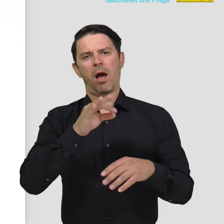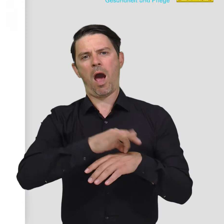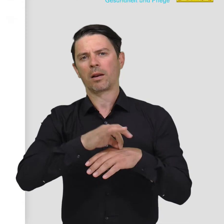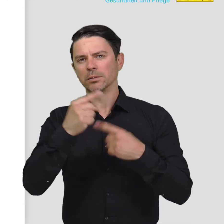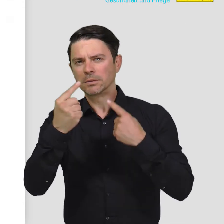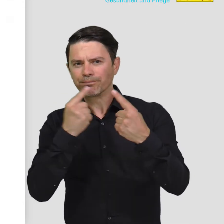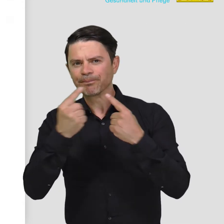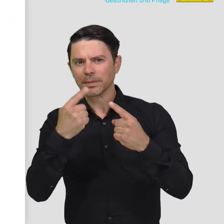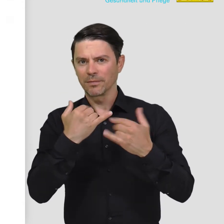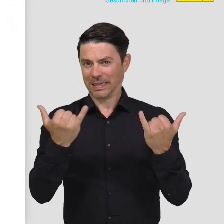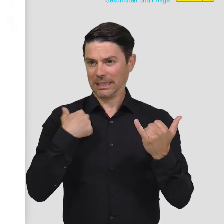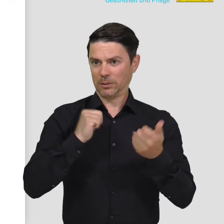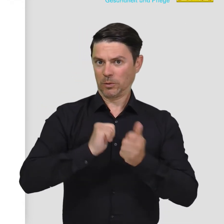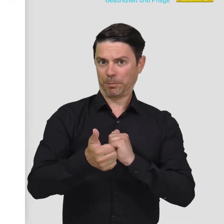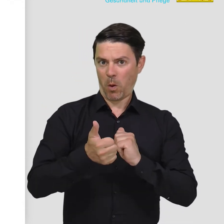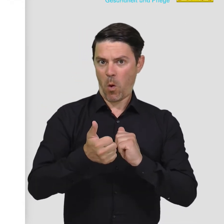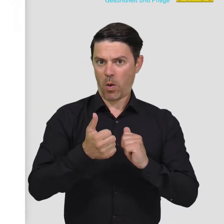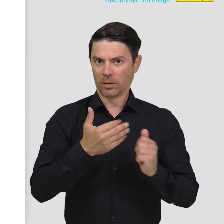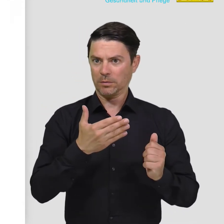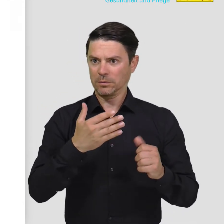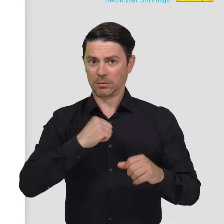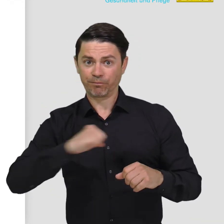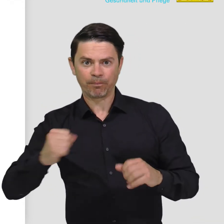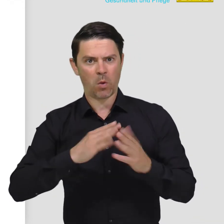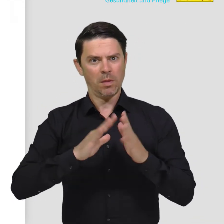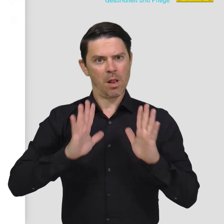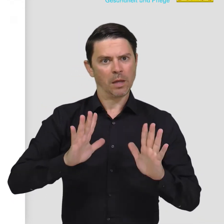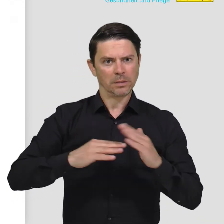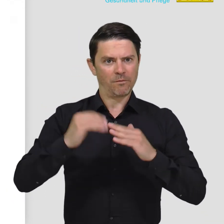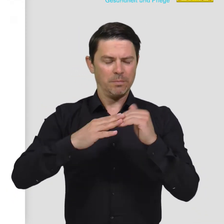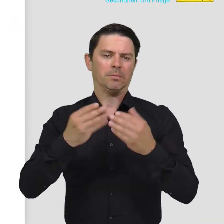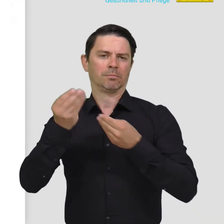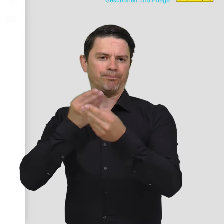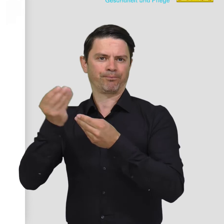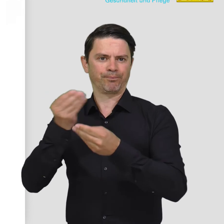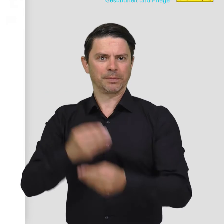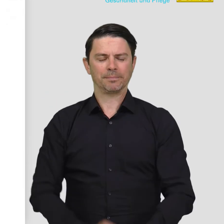besprechen Sie bitte unbedingt vorab mit Ihrer Ärztin oder Ihrem Arzt Ihr sportliches Pensum.